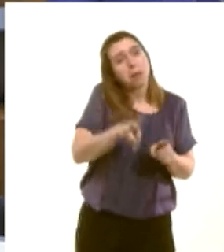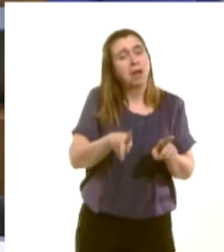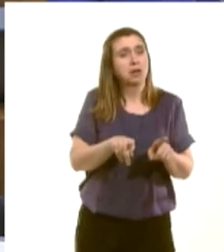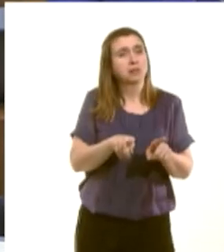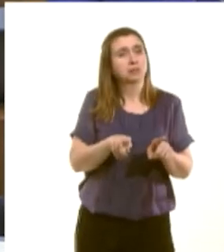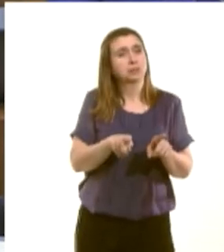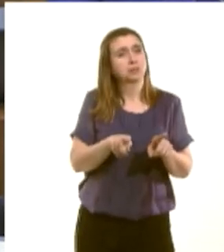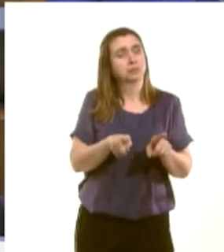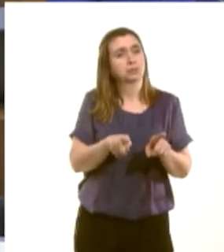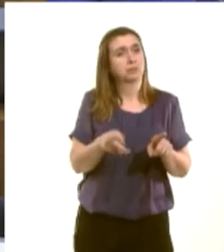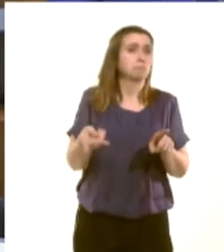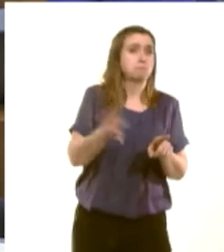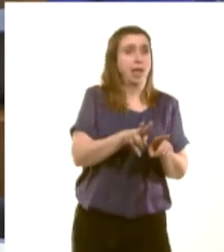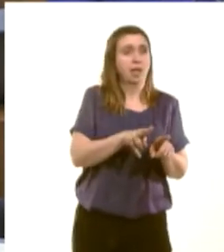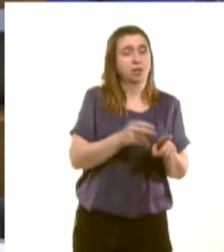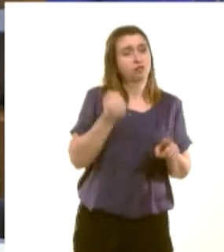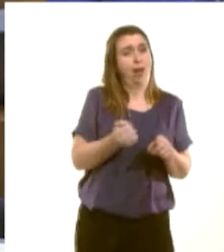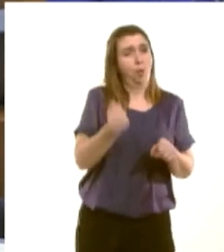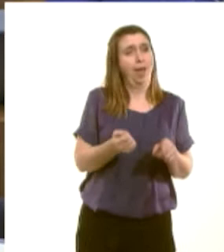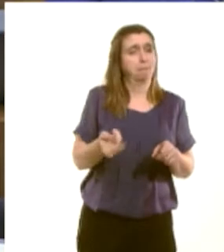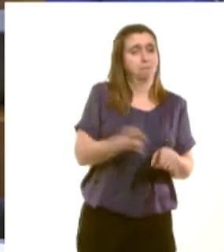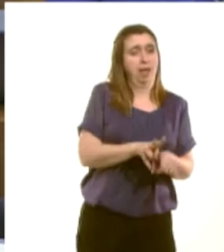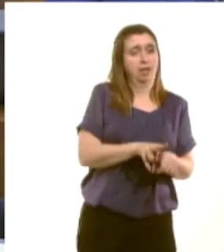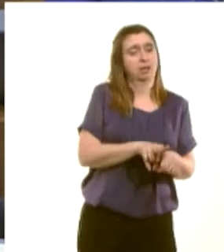Maeín rhaid inni gofio, wrth gwrs, nad yw hwn yn rhywbeth sydd wedi ei ddatganoli ar